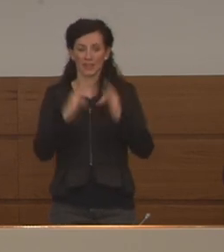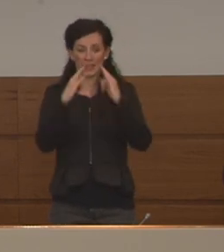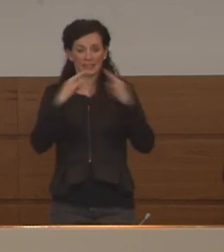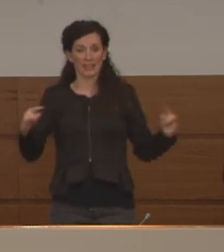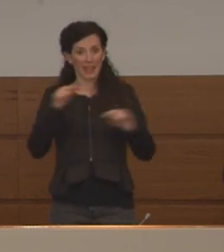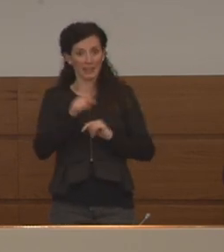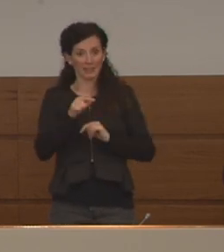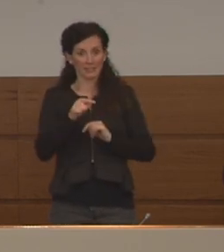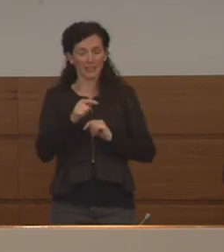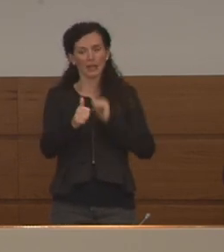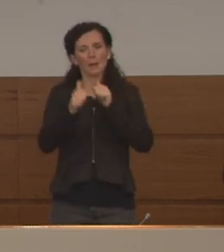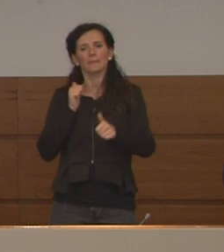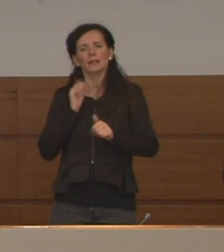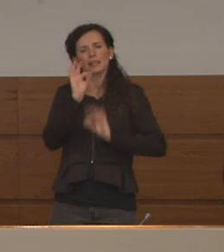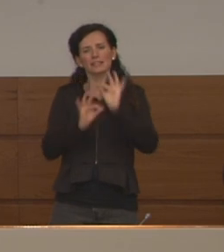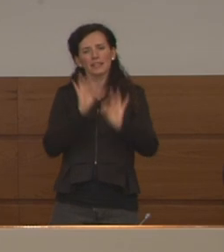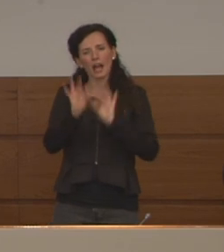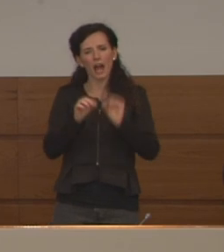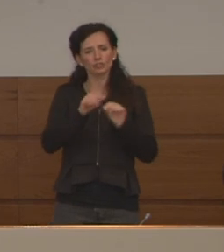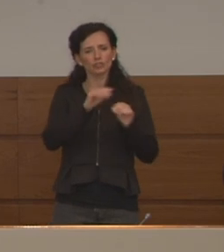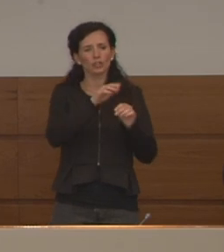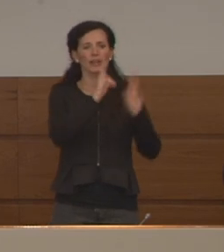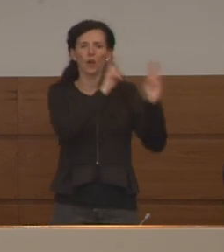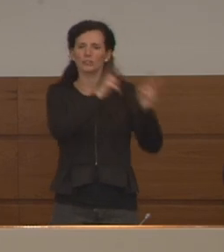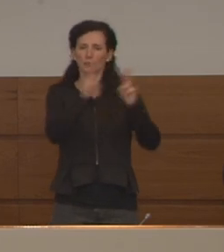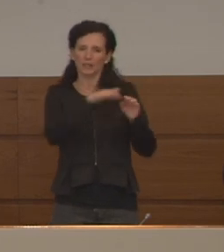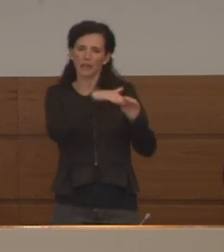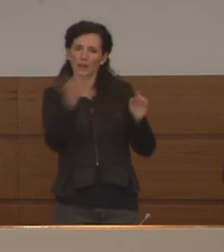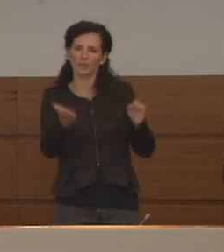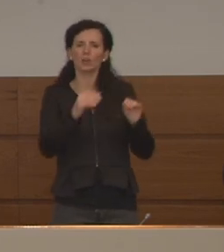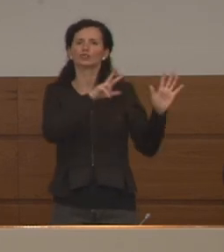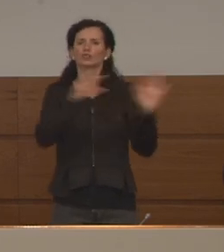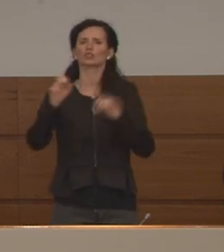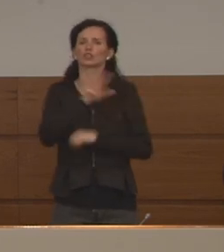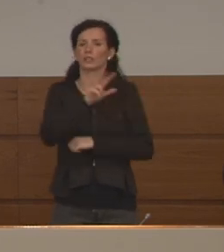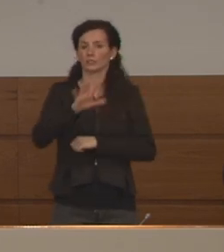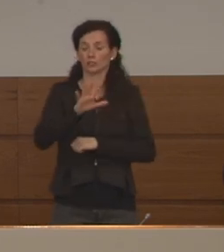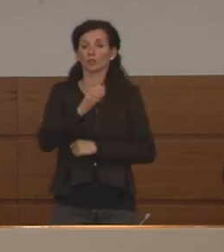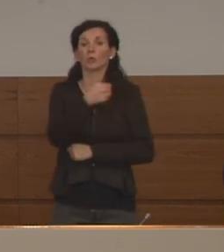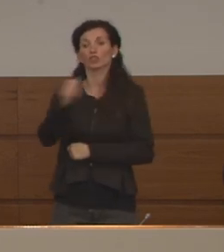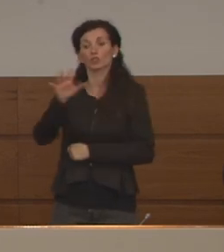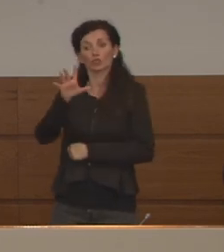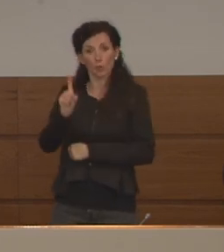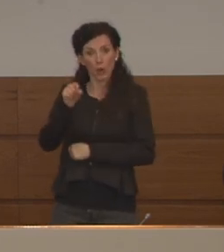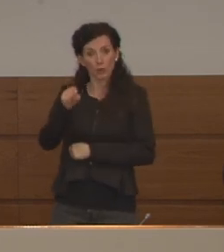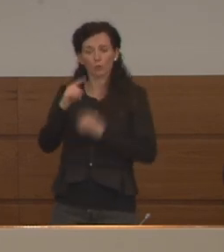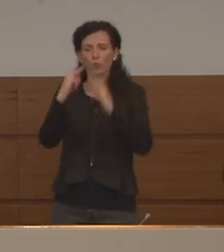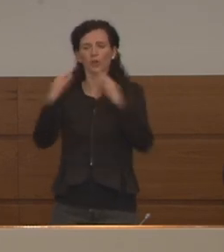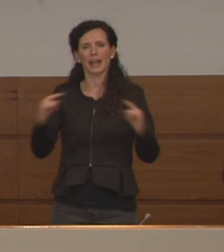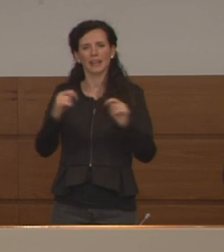pre-triage al di fuori degli ospedali sono 835. E 551 sono le tende di pre-triage